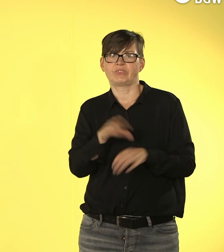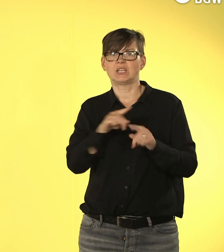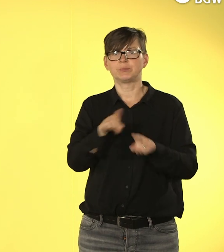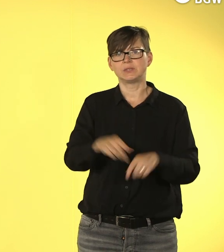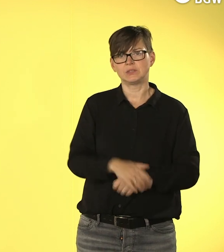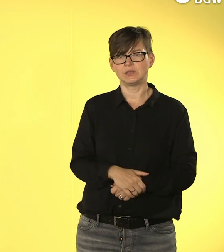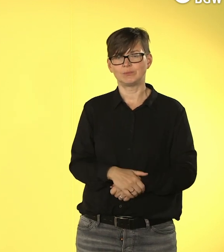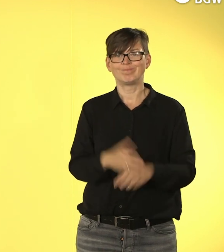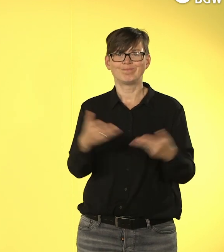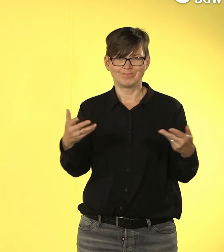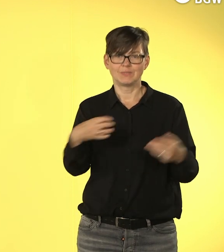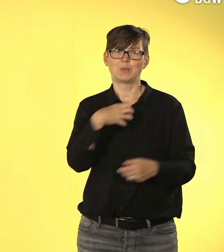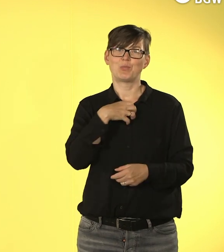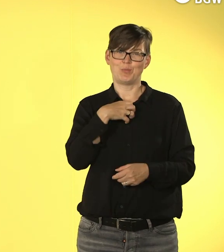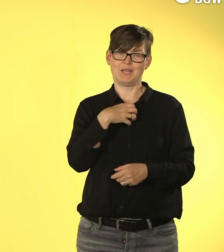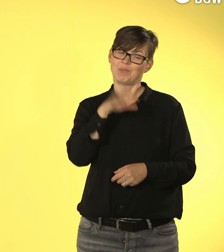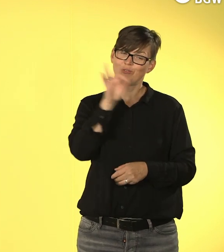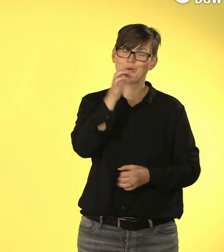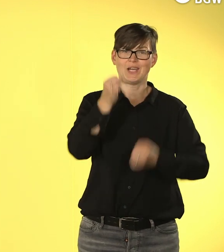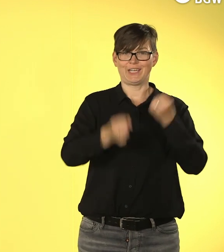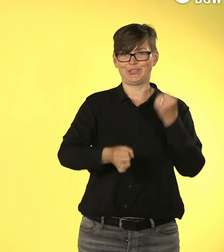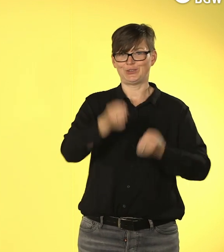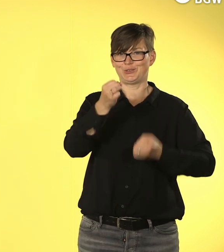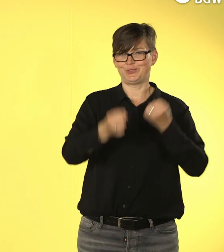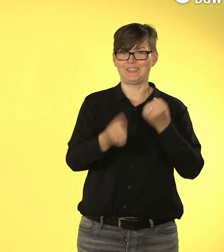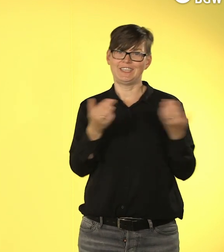Das macht es schwierig, auch für die Führungskräfte.